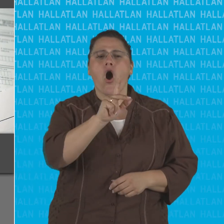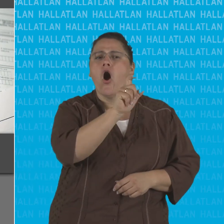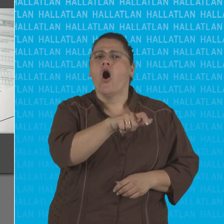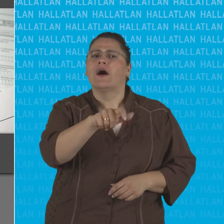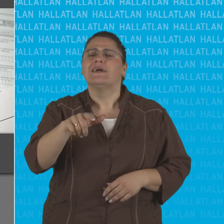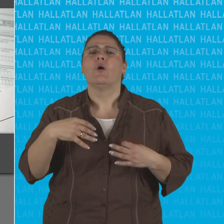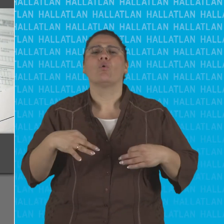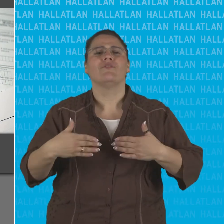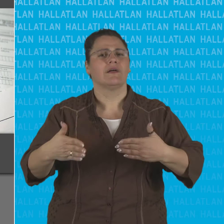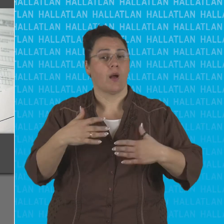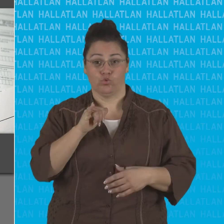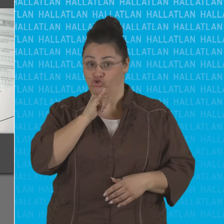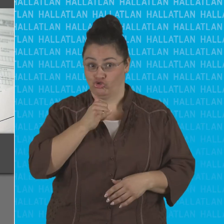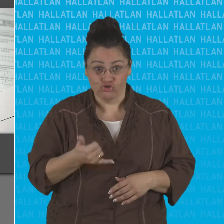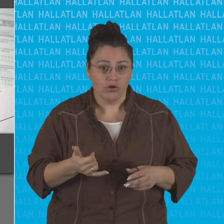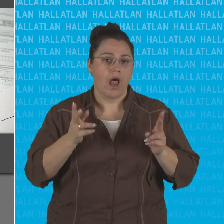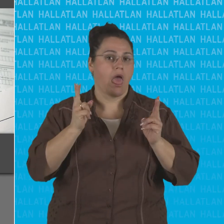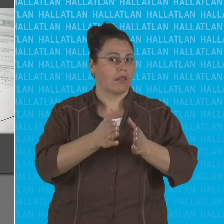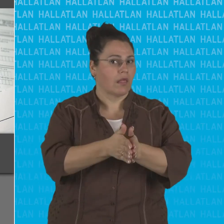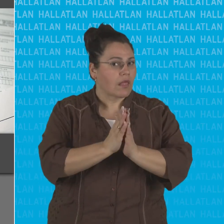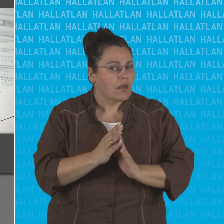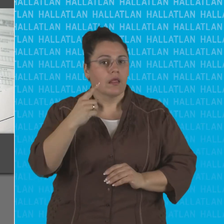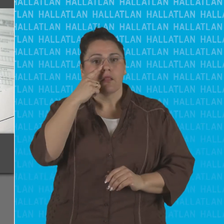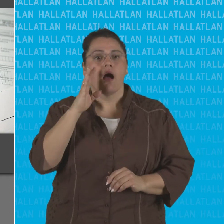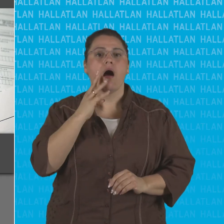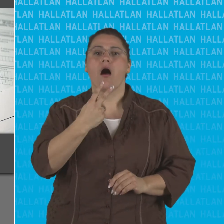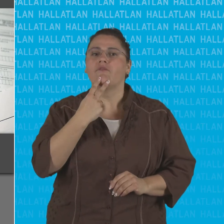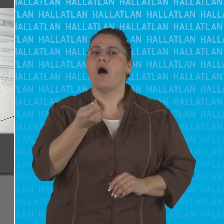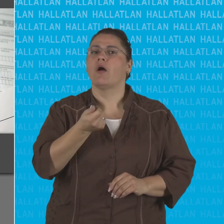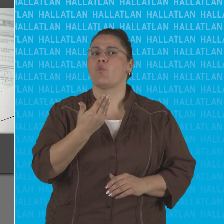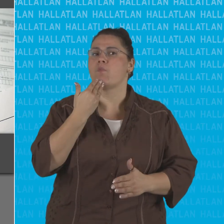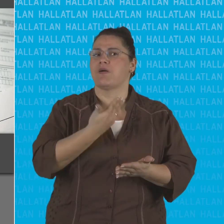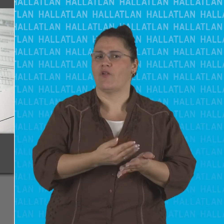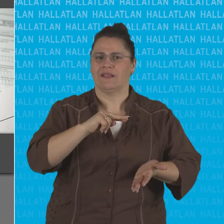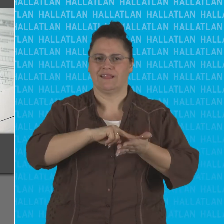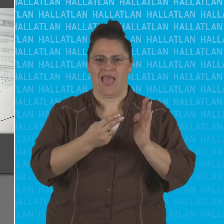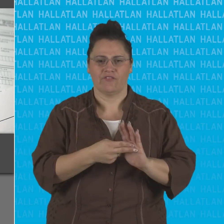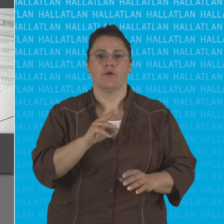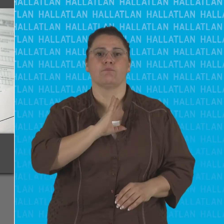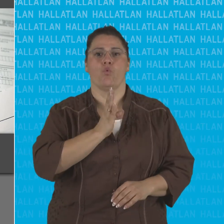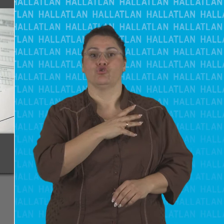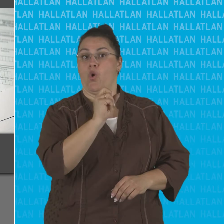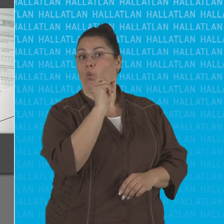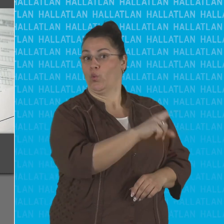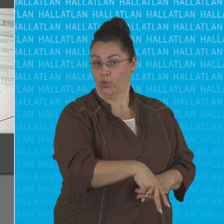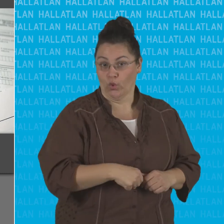Akik viszont nem nyitnak ügyfélkaput, azok kérhetik, hogy a NAV postán küldje meg a tervezetet,